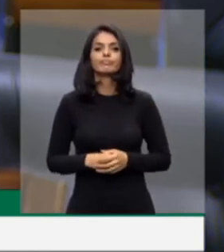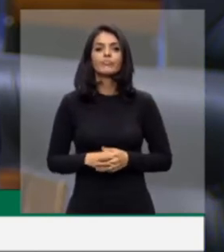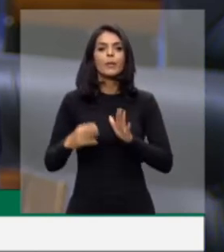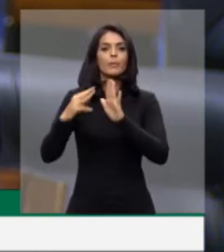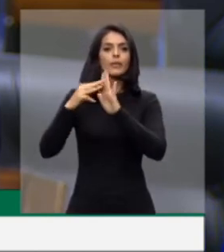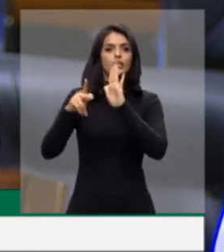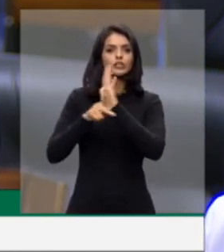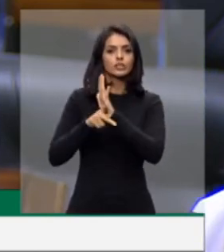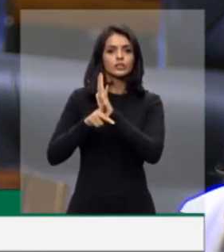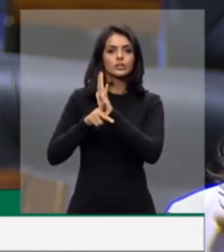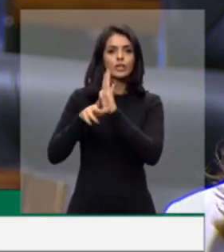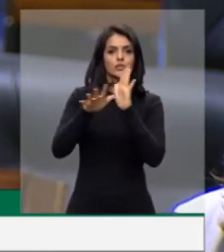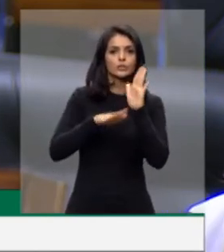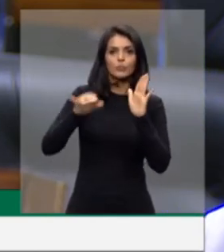NÓS ORIENTAMOS NÃO, E